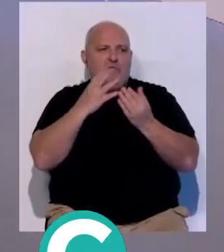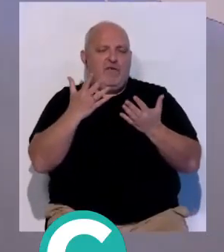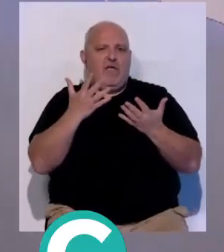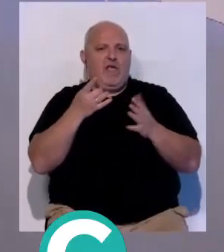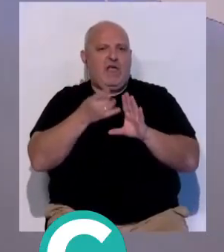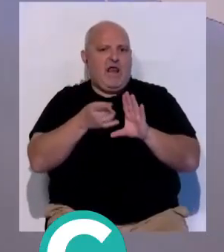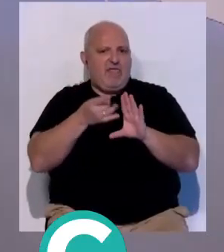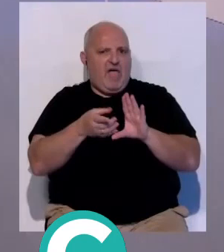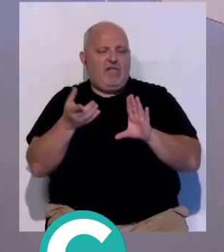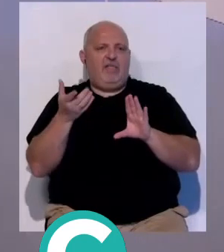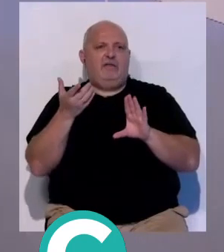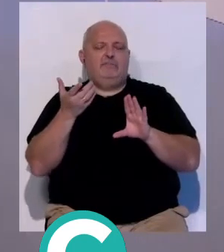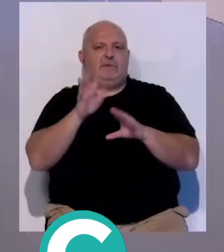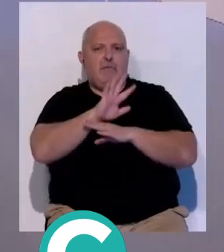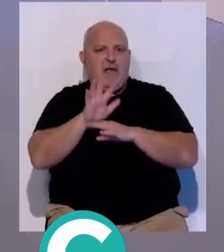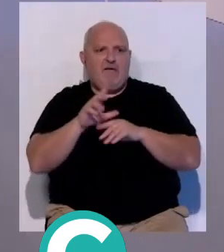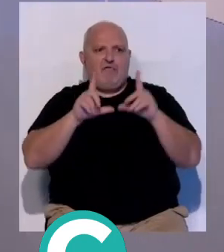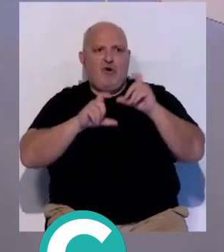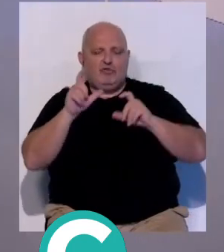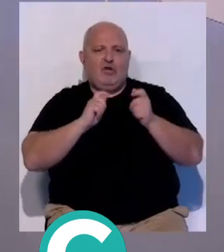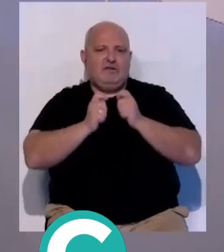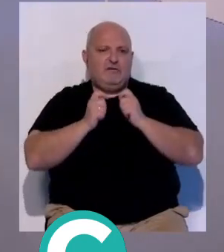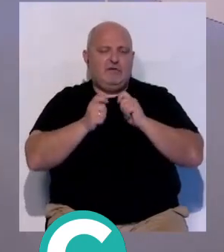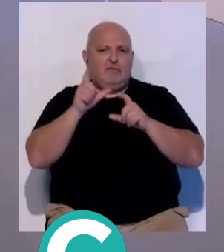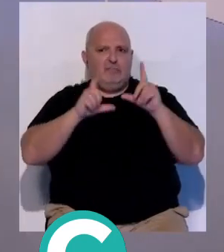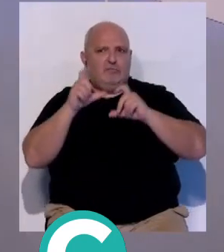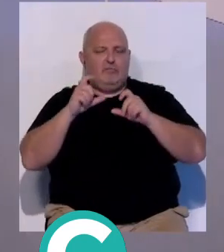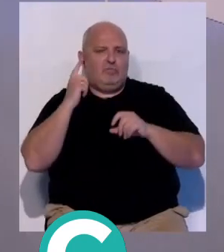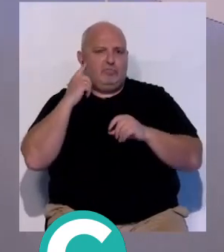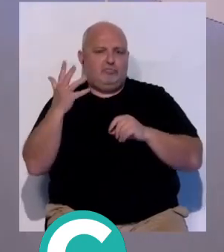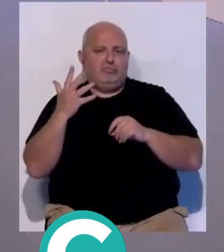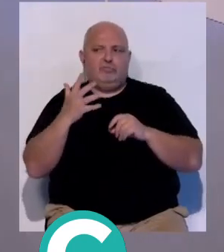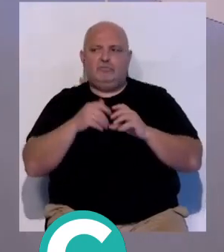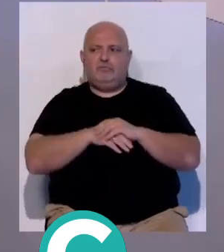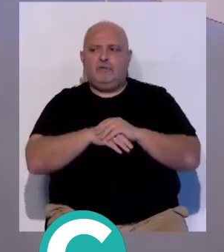calidad buena calidad de imágenes los fotógrafos eran muy considerados de fotógrafos del gráfico ya